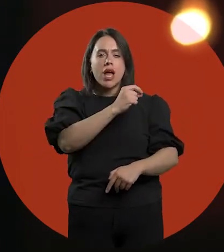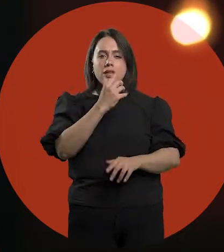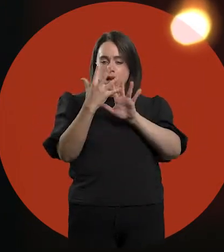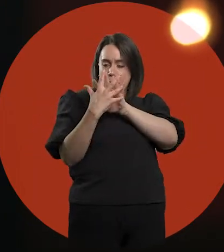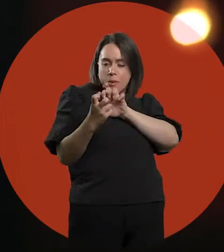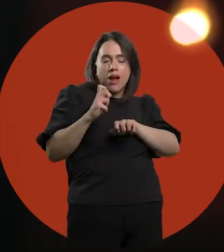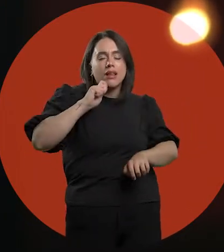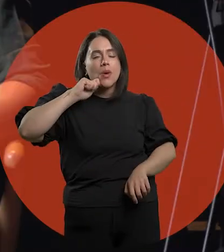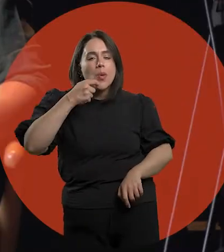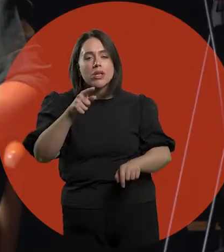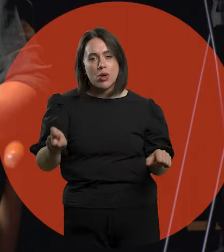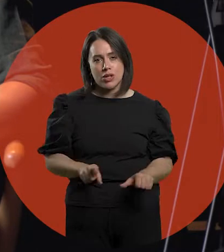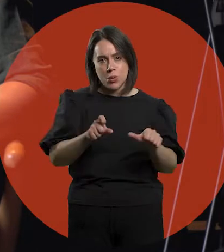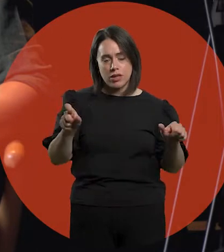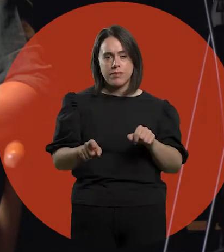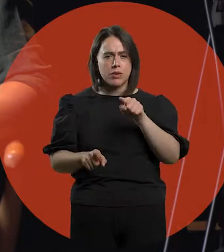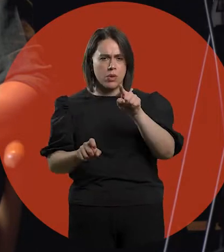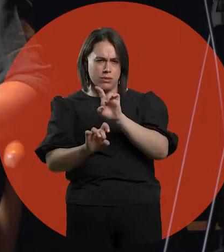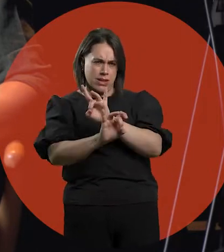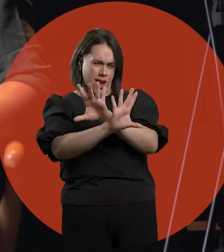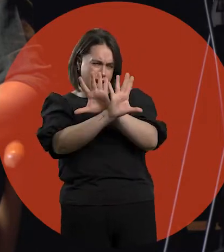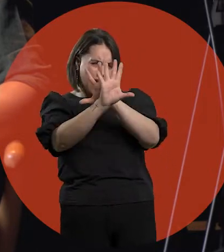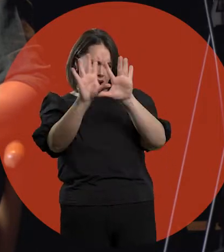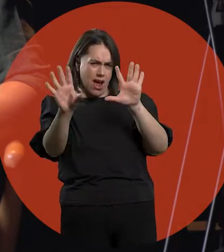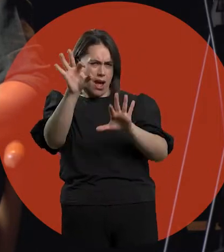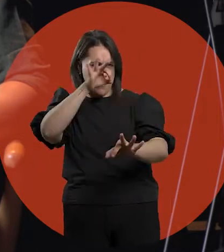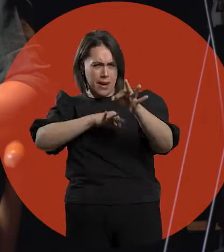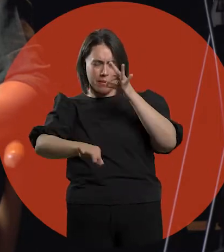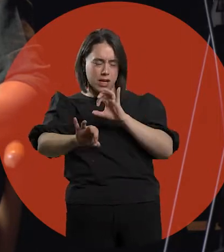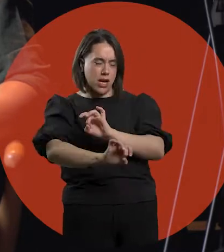Guadalupe, vos tenés claro, al preguntarte cómo te definiste,